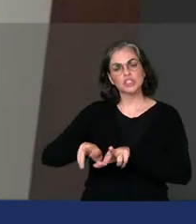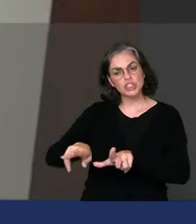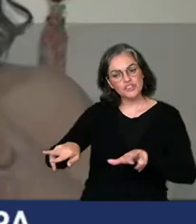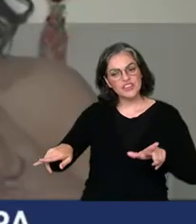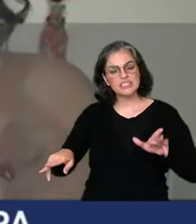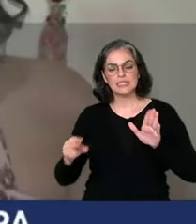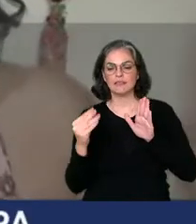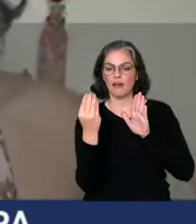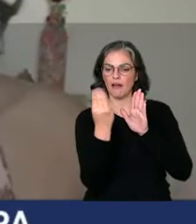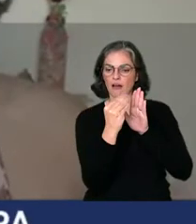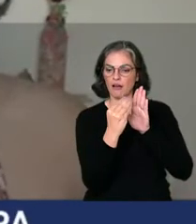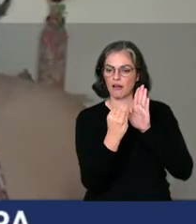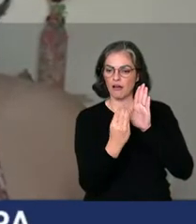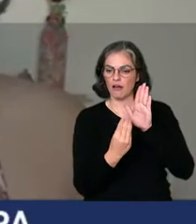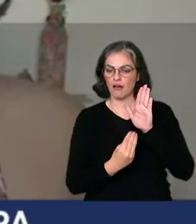DEFENDER QUE SEJA CONTEMPLADA ESSAS DIVERSIDADES DE